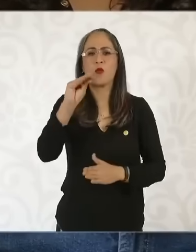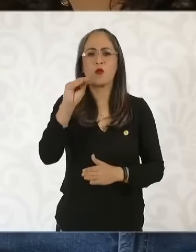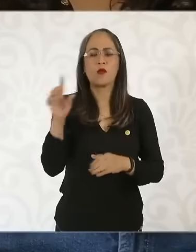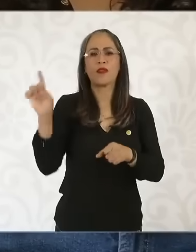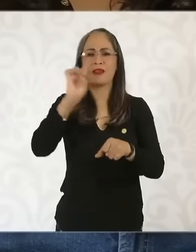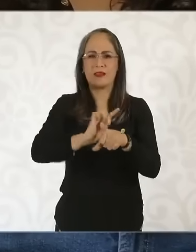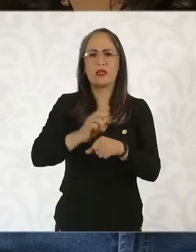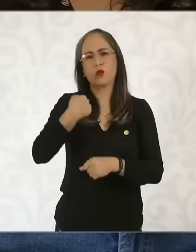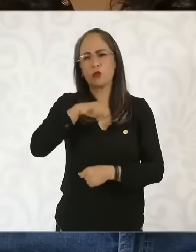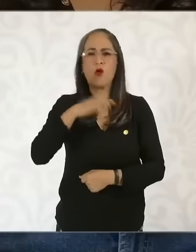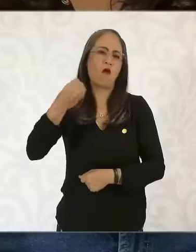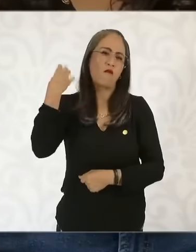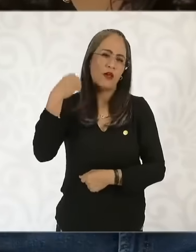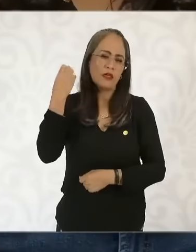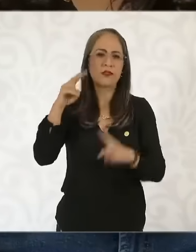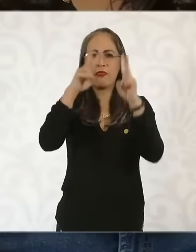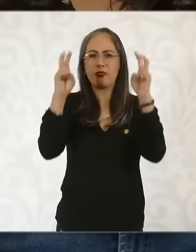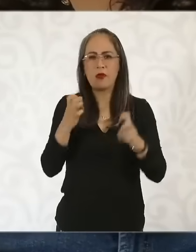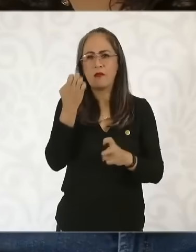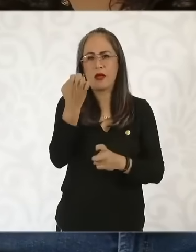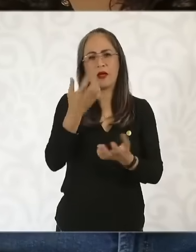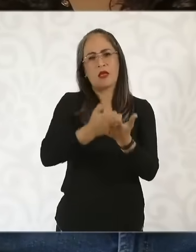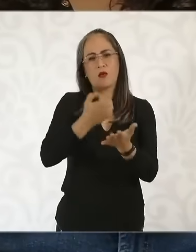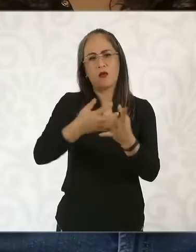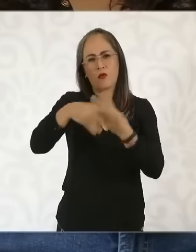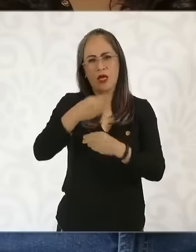de economía, pues coincide con el periodo de renegociación del tema. Ya lo acaba de mencionar,